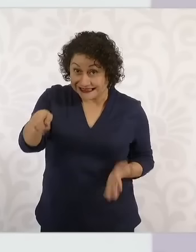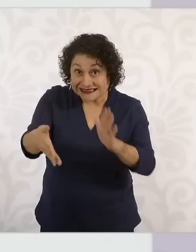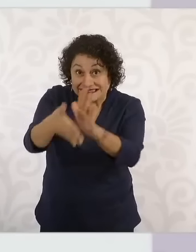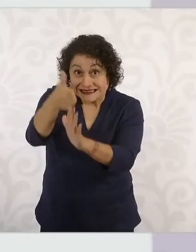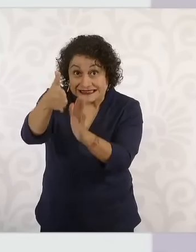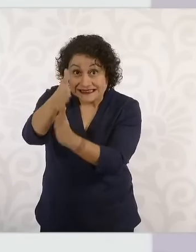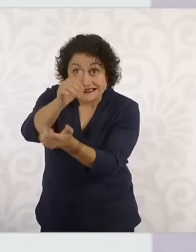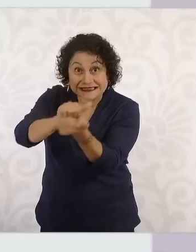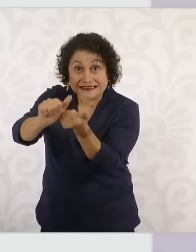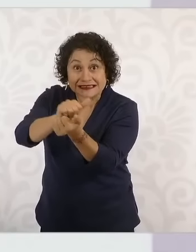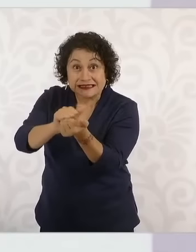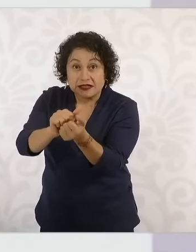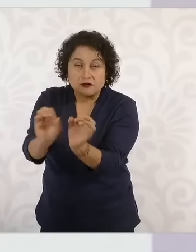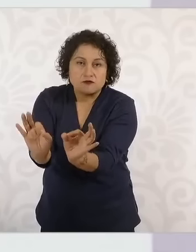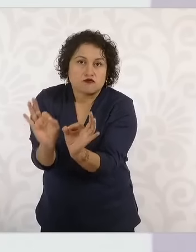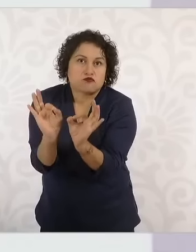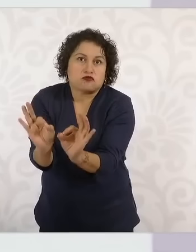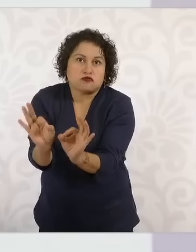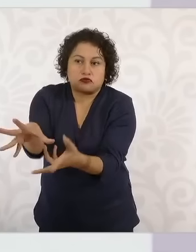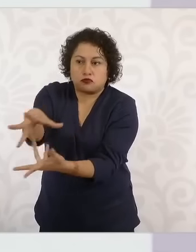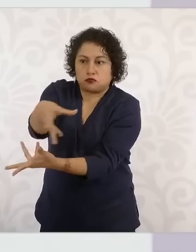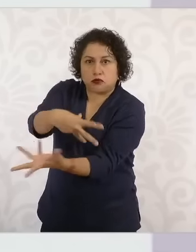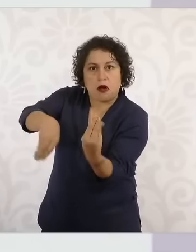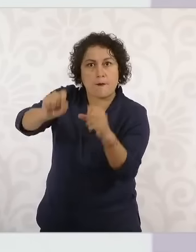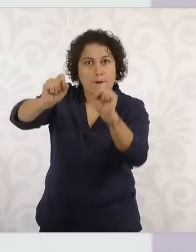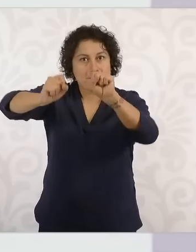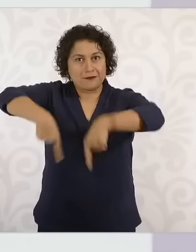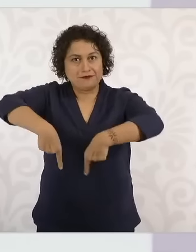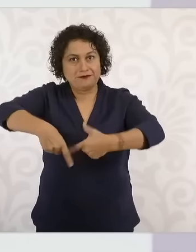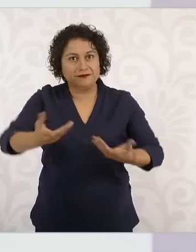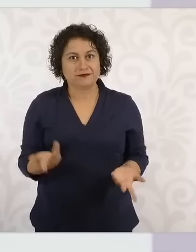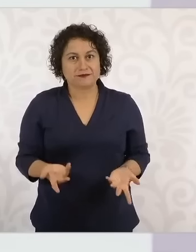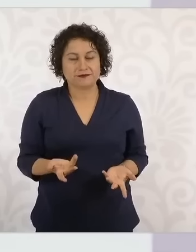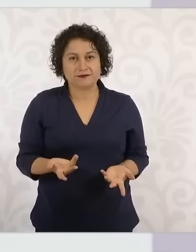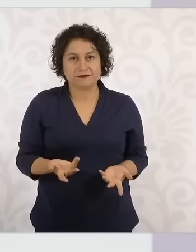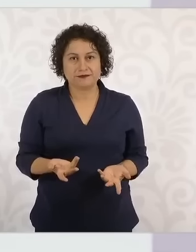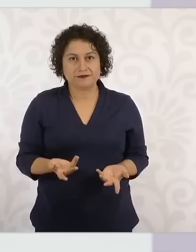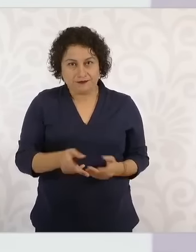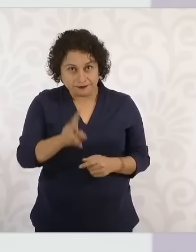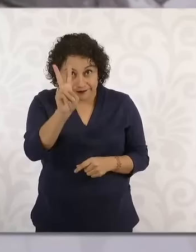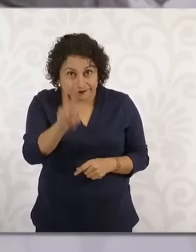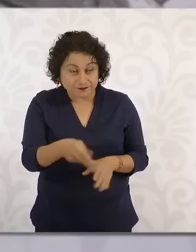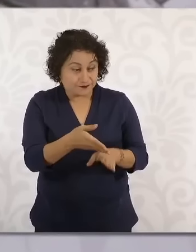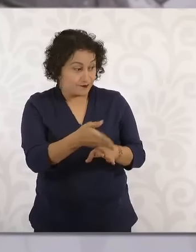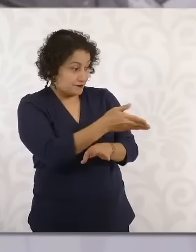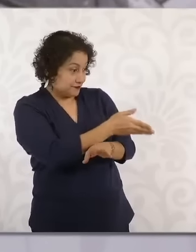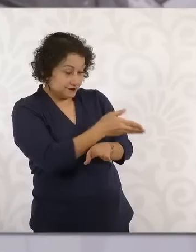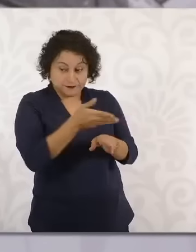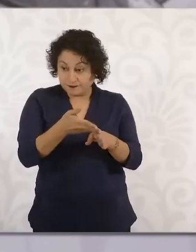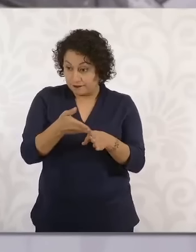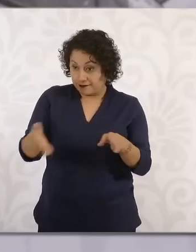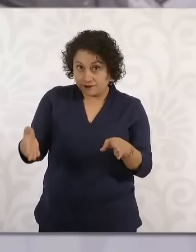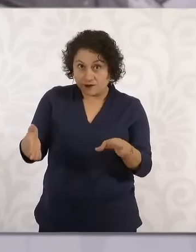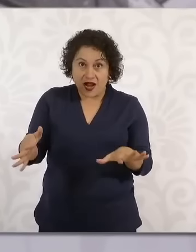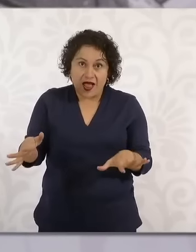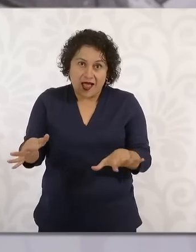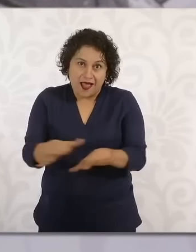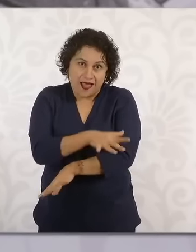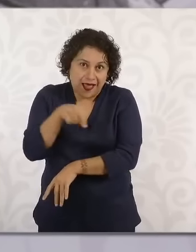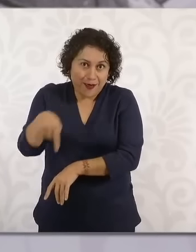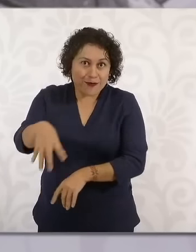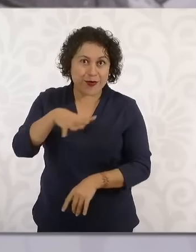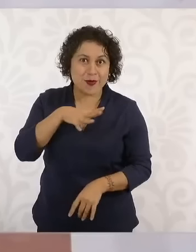Entonces sí hay un cambio, hay un cambio profundo y todavía nos falta más, pues por